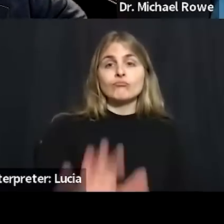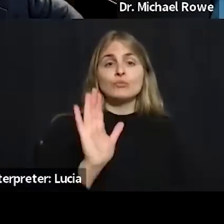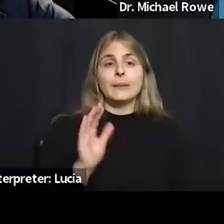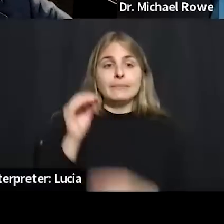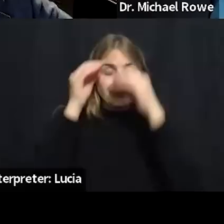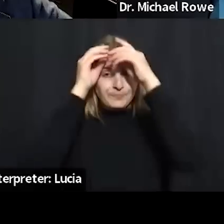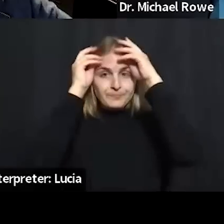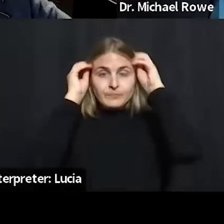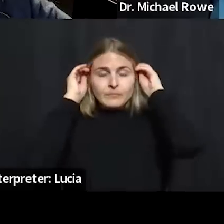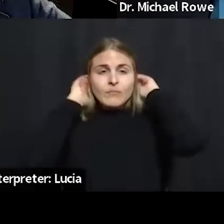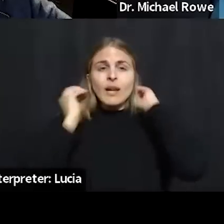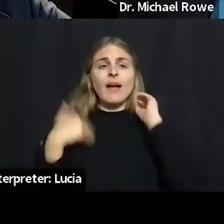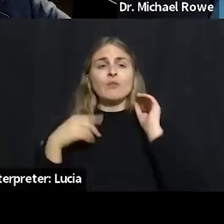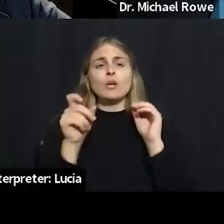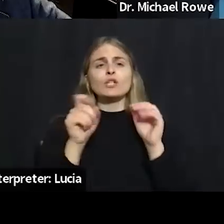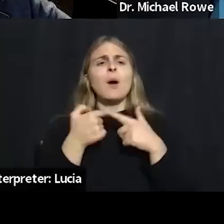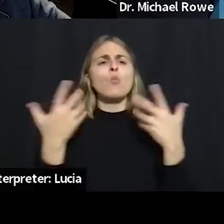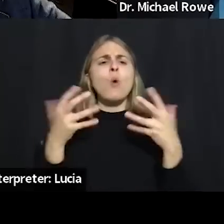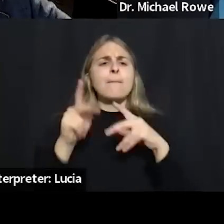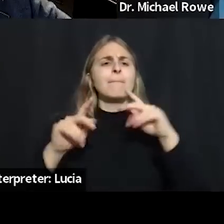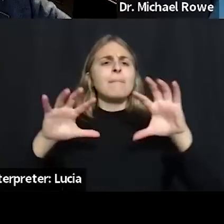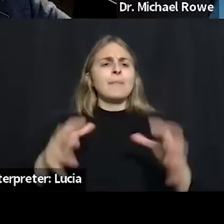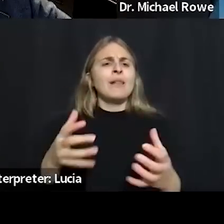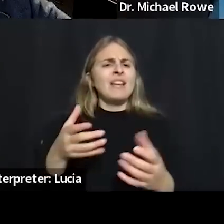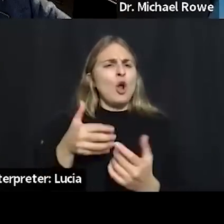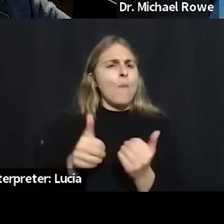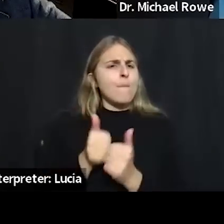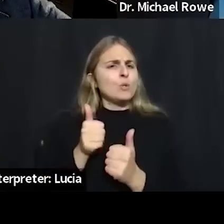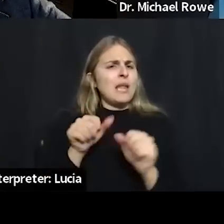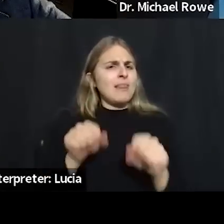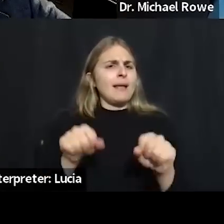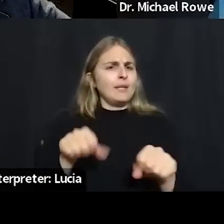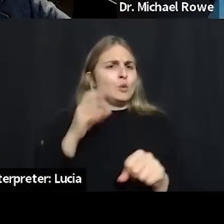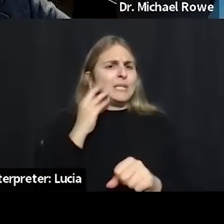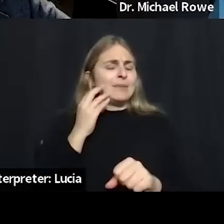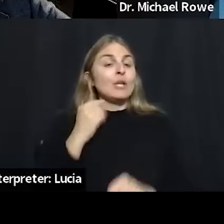Tenemos una pregunta sobre qué poblaciones son más propensas a experimentar sinhogarismo... Perdón, la soledad.